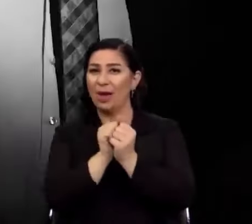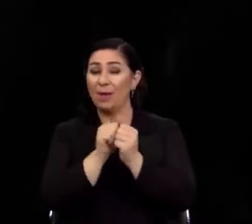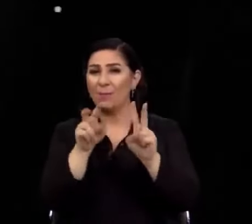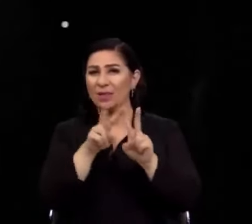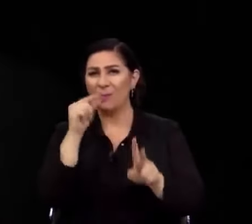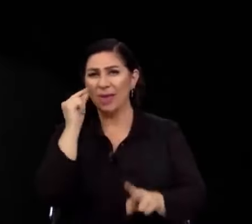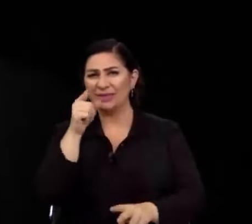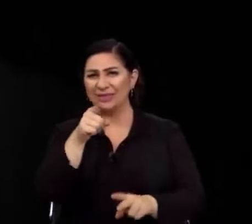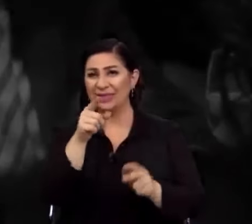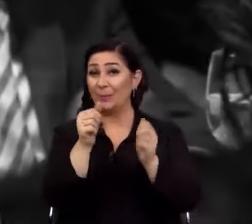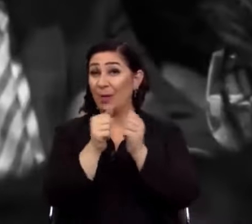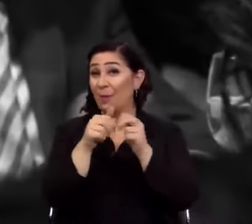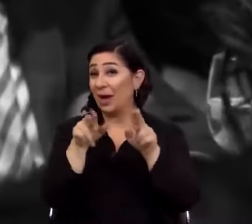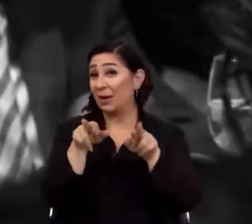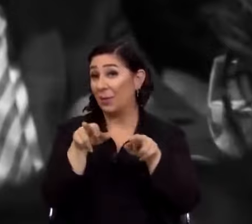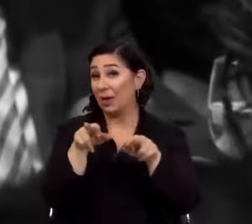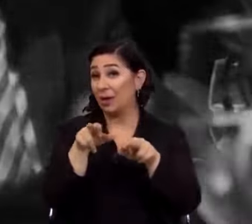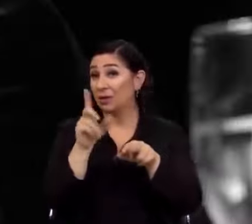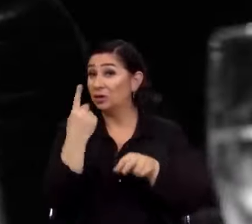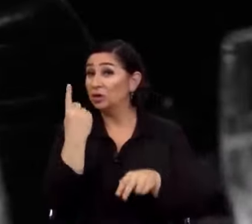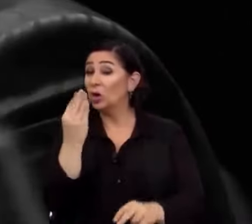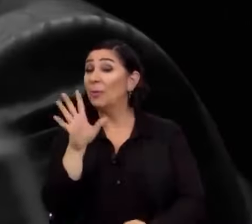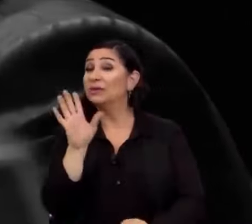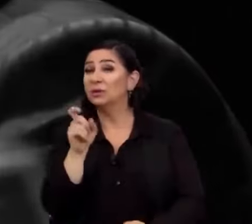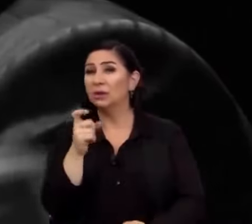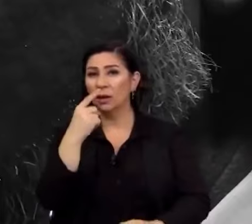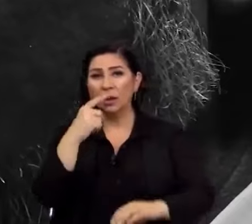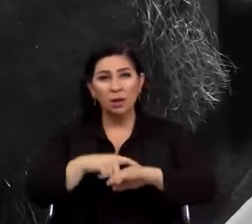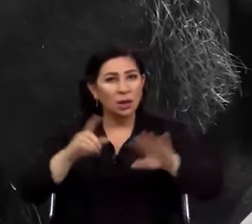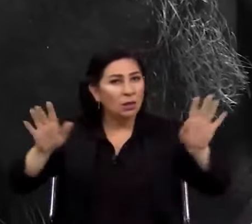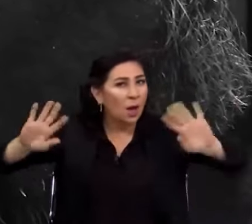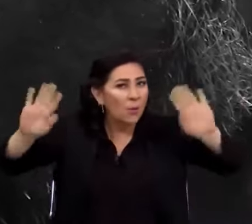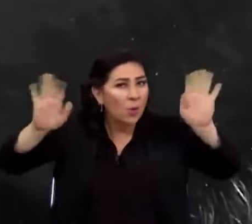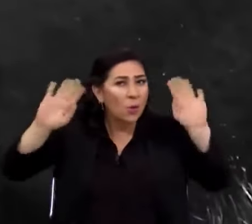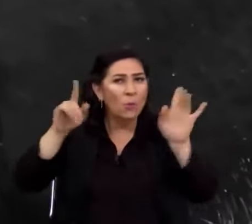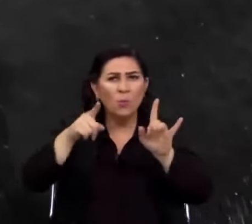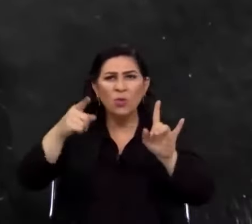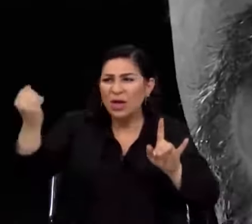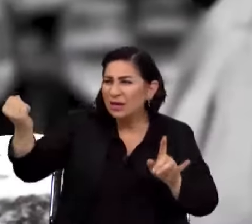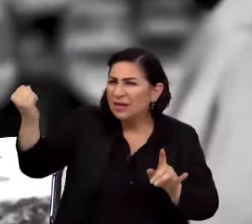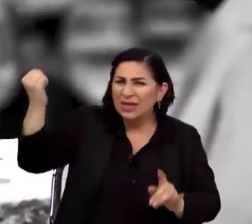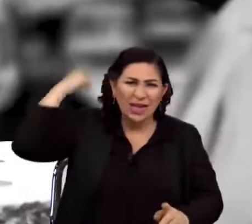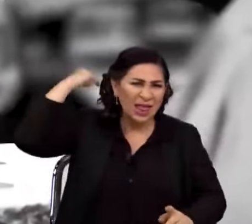gibi biriyle mes eder enteresan olmaz mı inanamıyorum Kim bize bu ihaneti eder